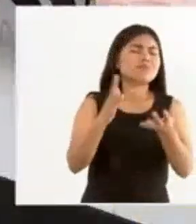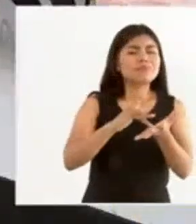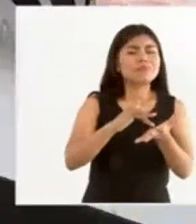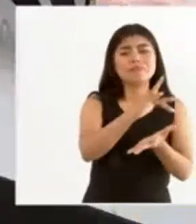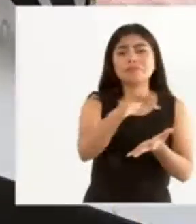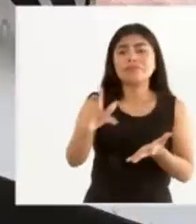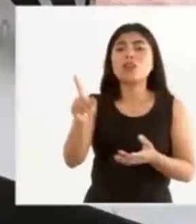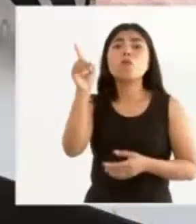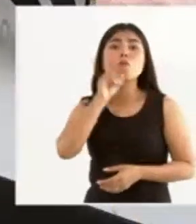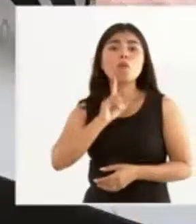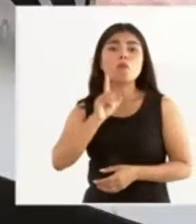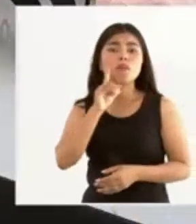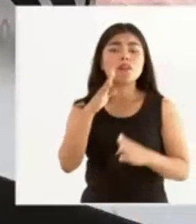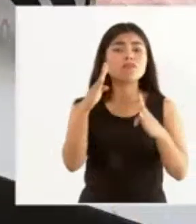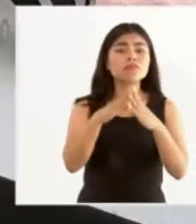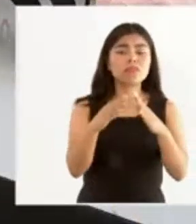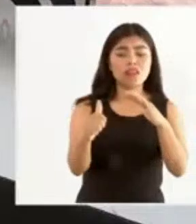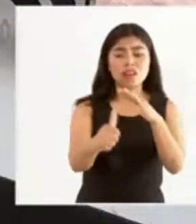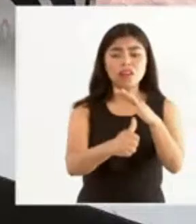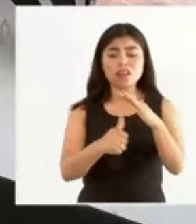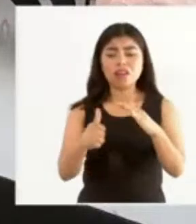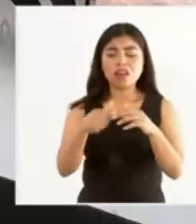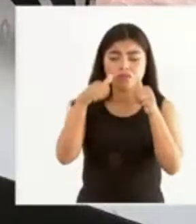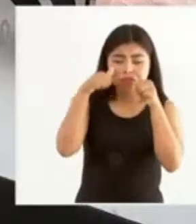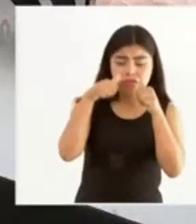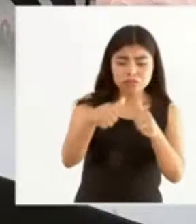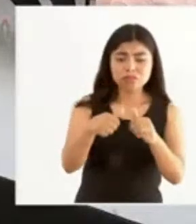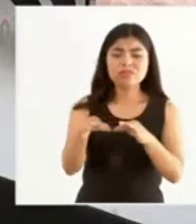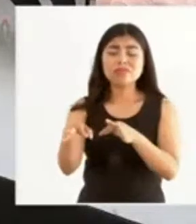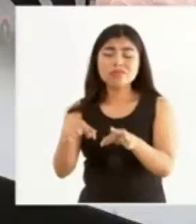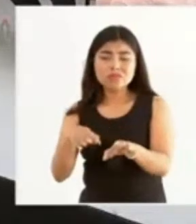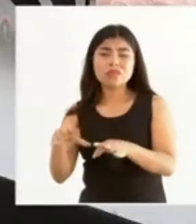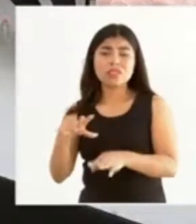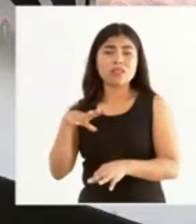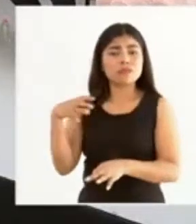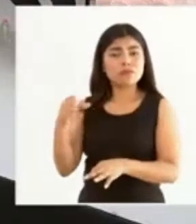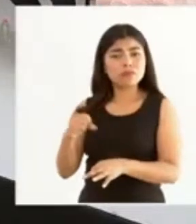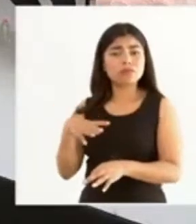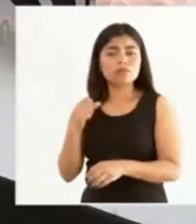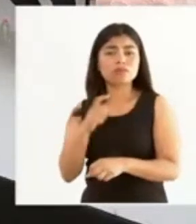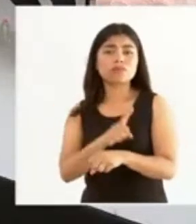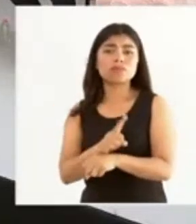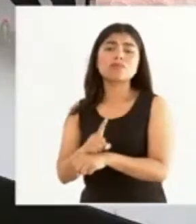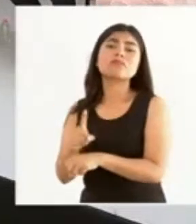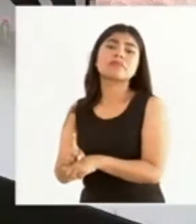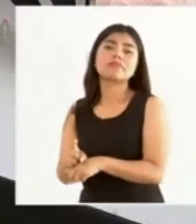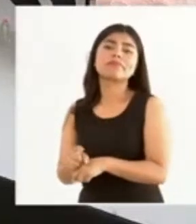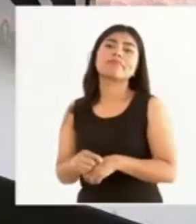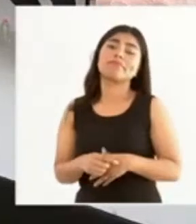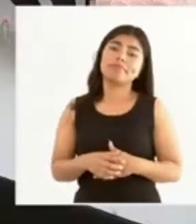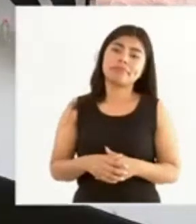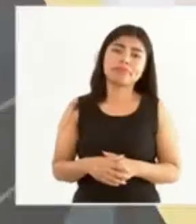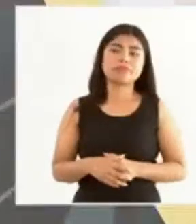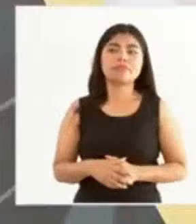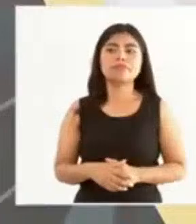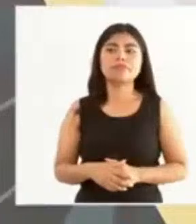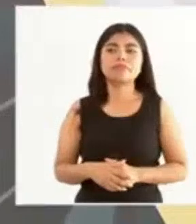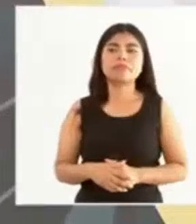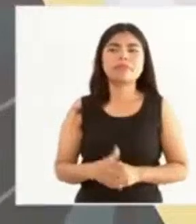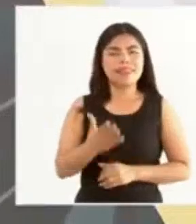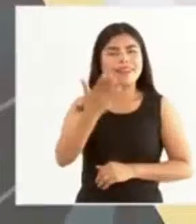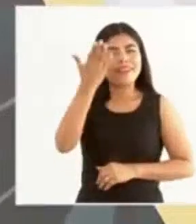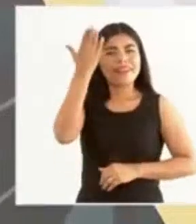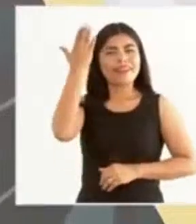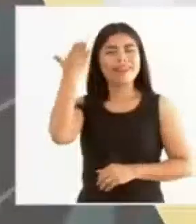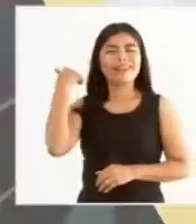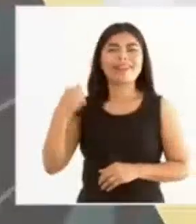aquellas que trabajan en el hogar. Cuando llegué a la presidencia, un cómico se le ocurrió decir,